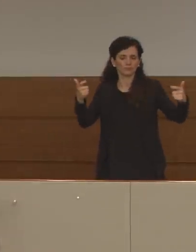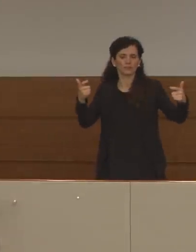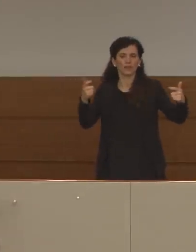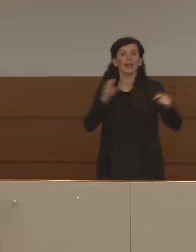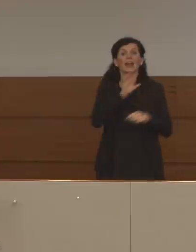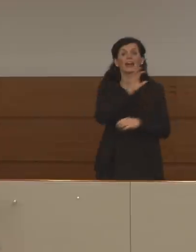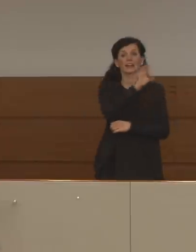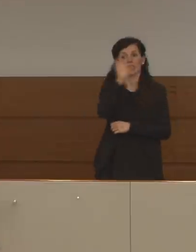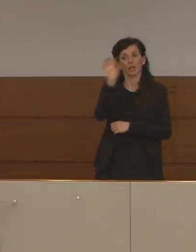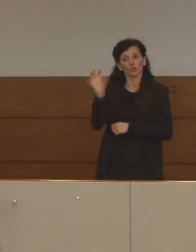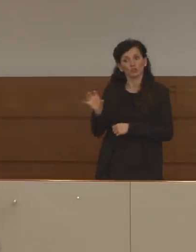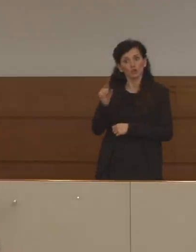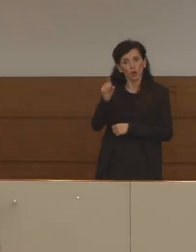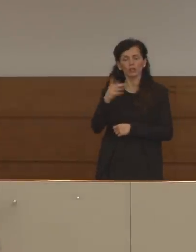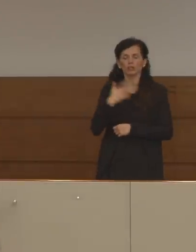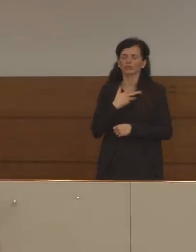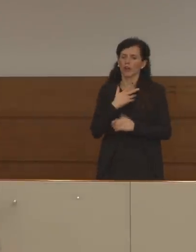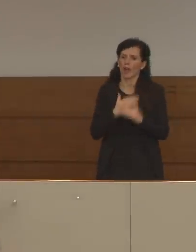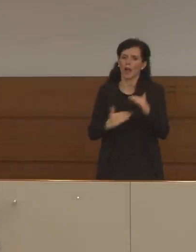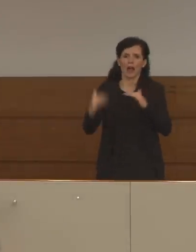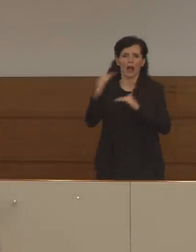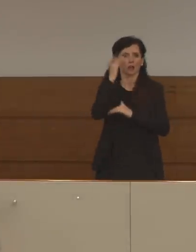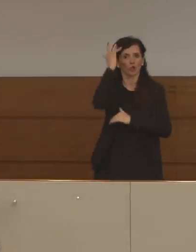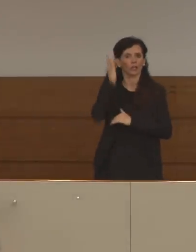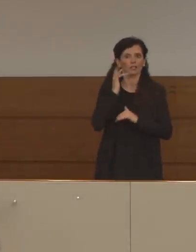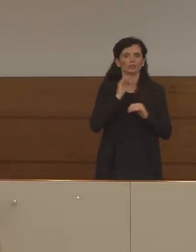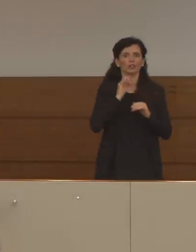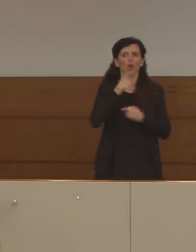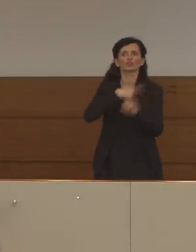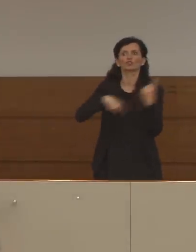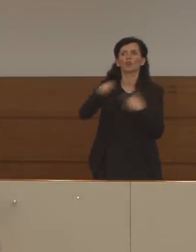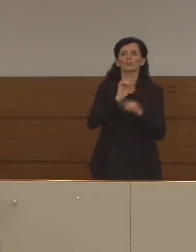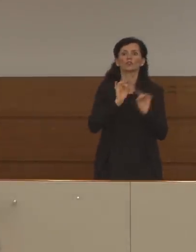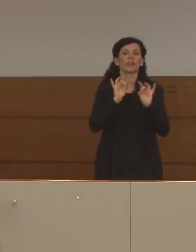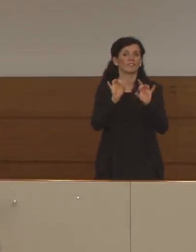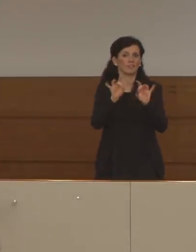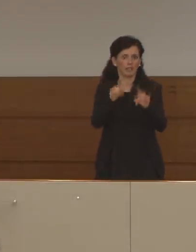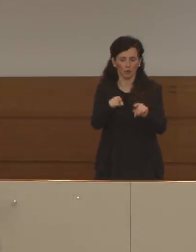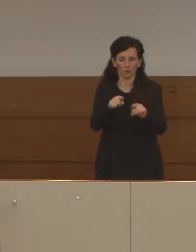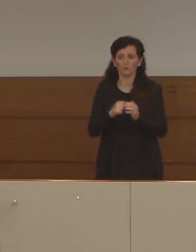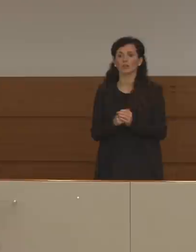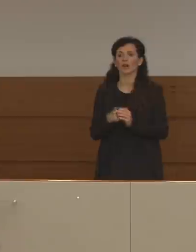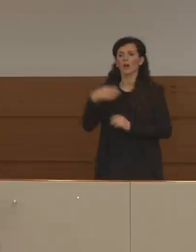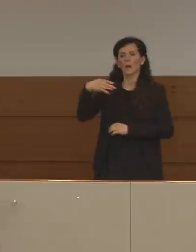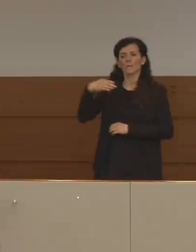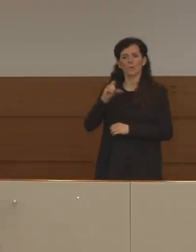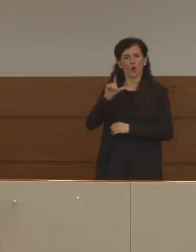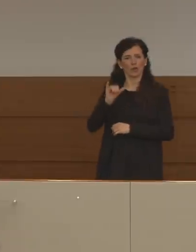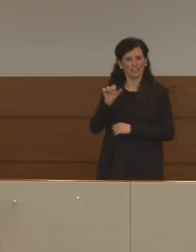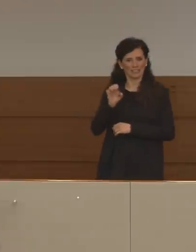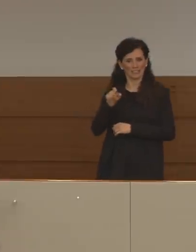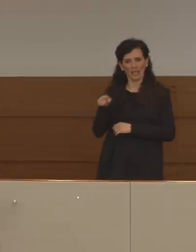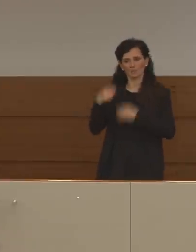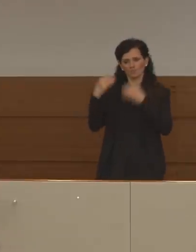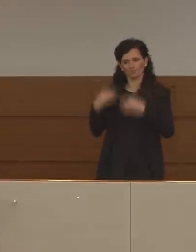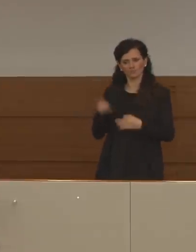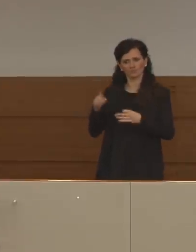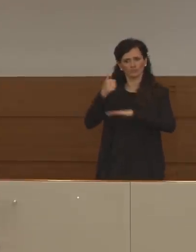un'alta circolazione. Per quanto riguarda la decisione del governatore del Molise diciamo che il Molise è una delle